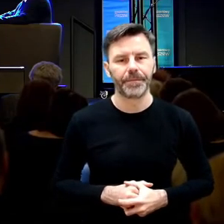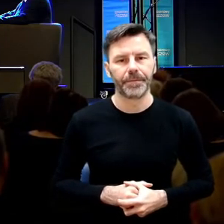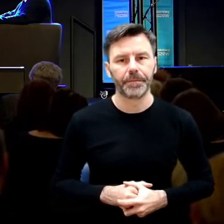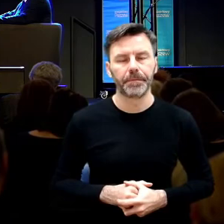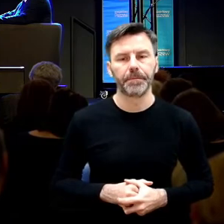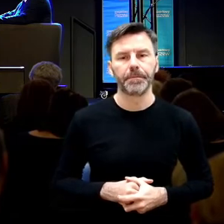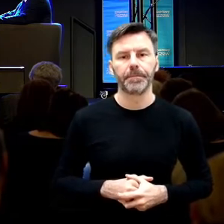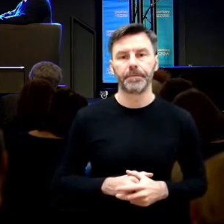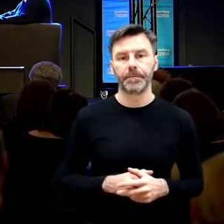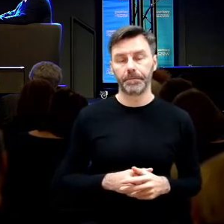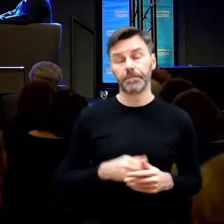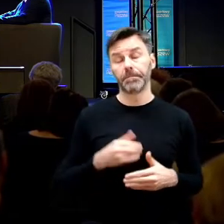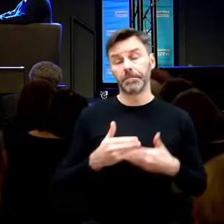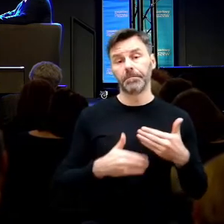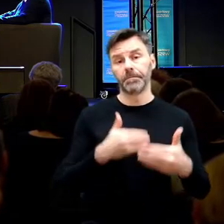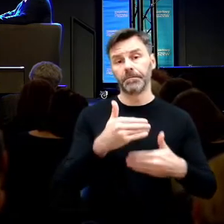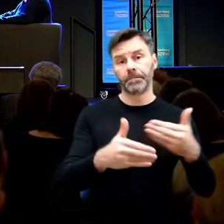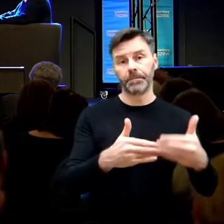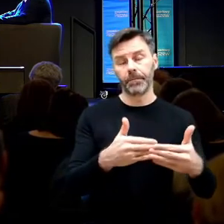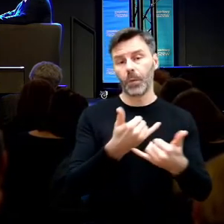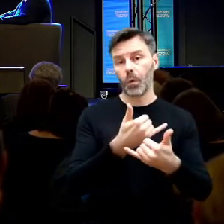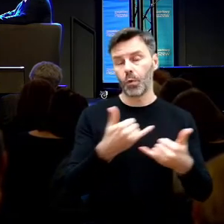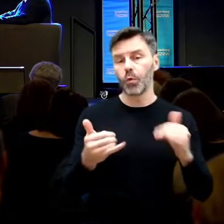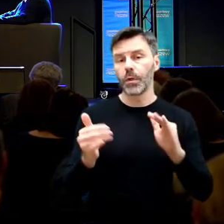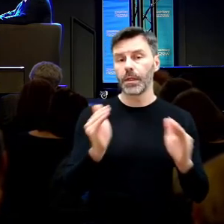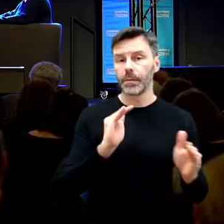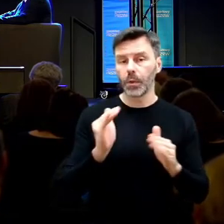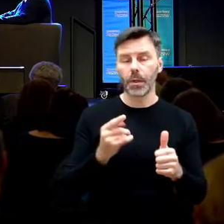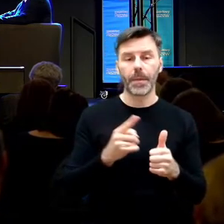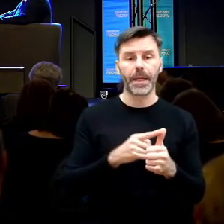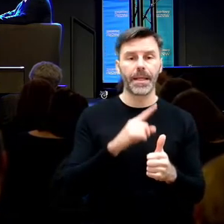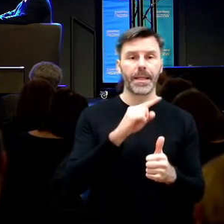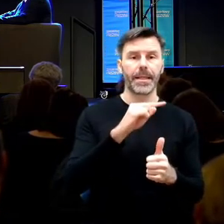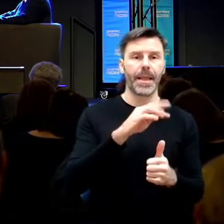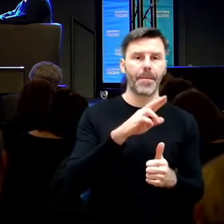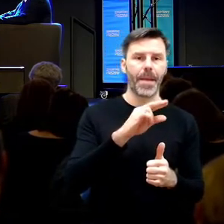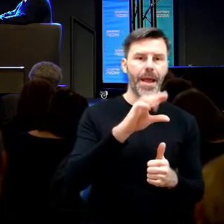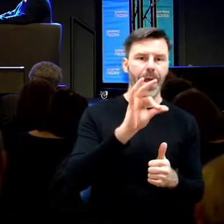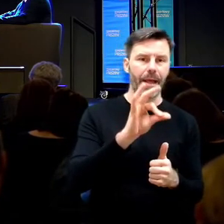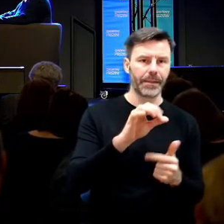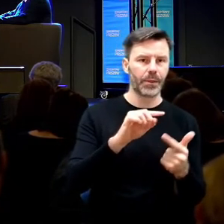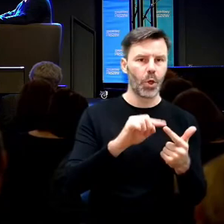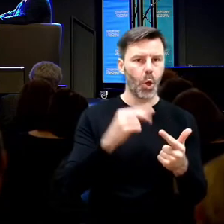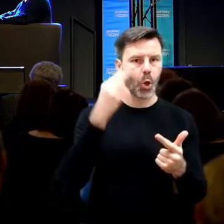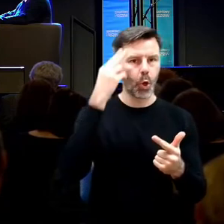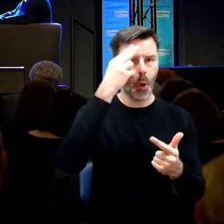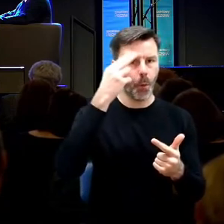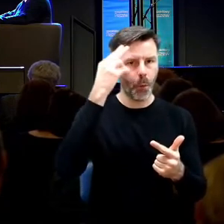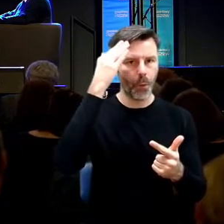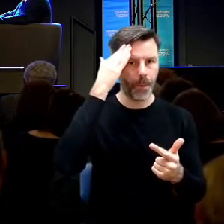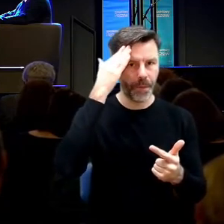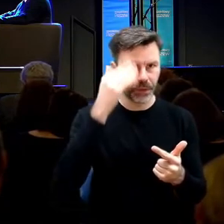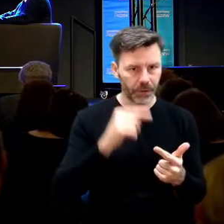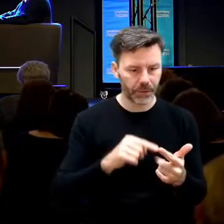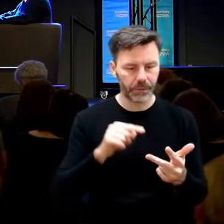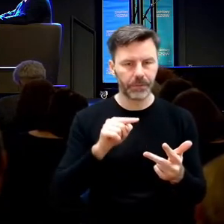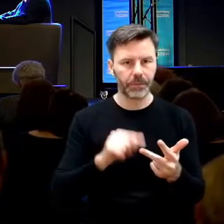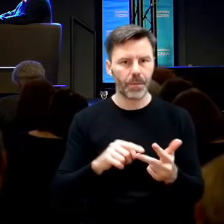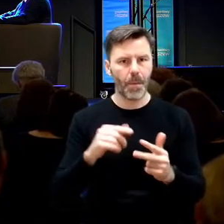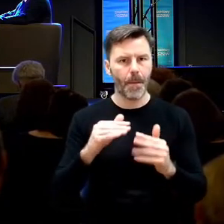Różne formy, są to mieszkania TBS-owskie, komunalne, zbudowaliśmy też budynek socjalny z 33 mieszkaniami na wsi,